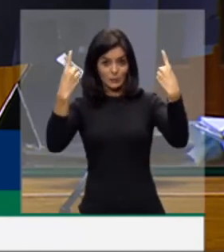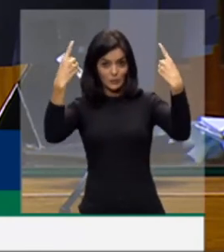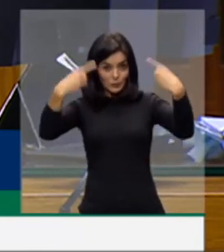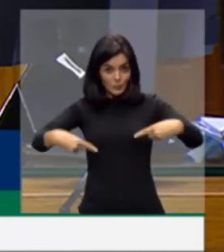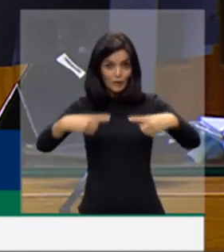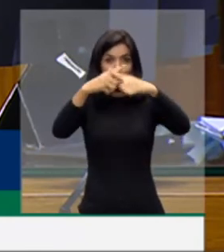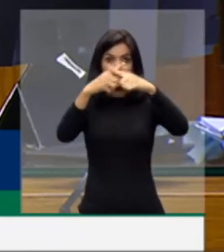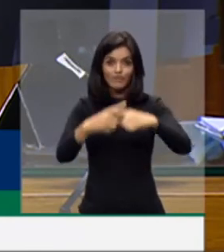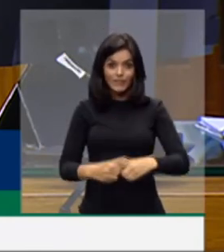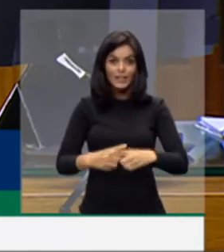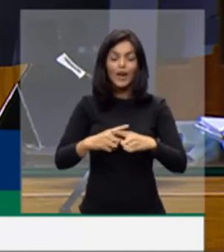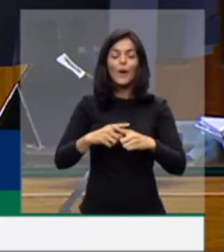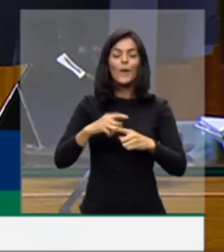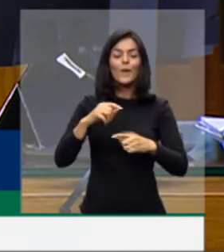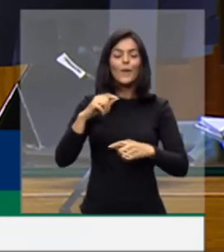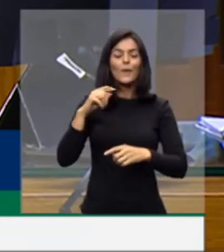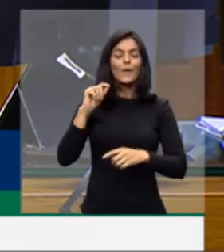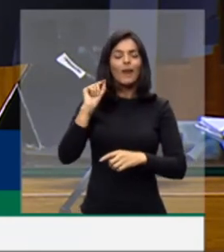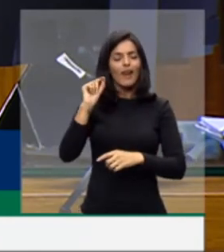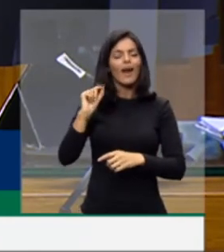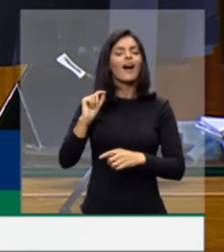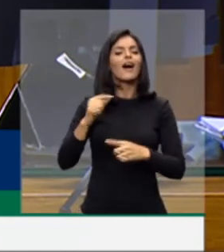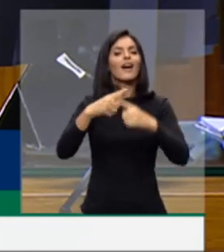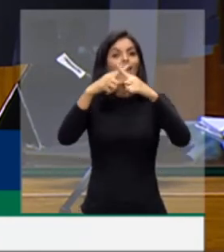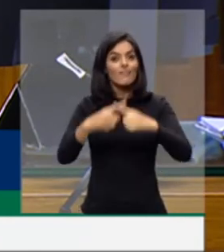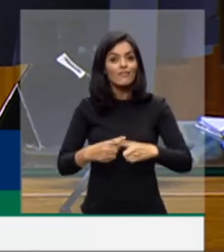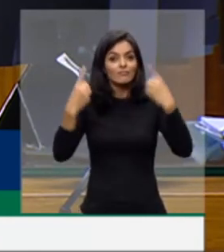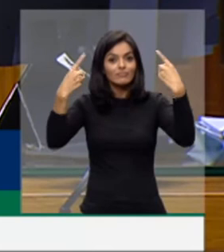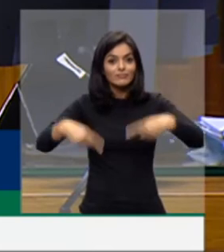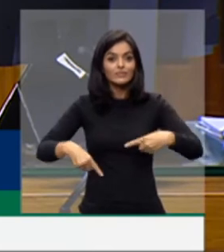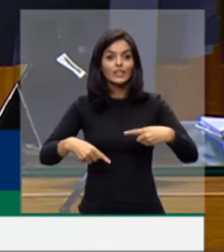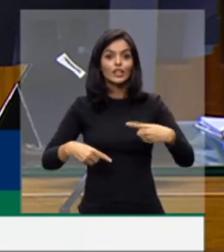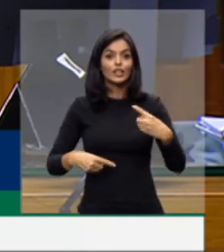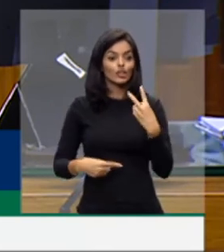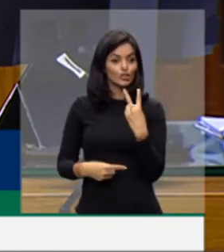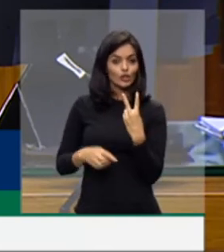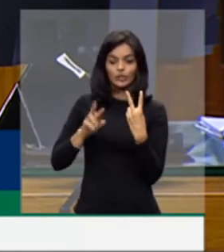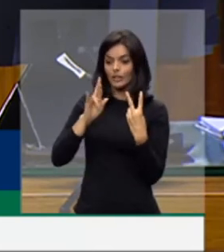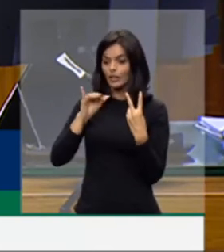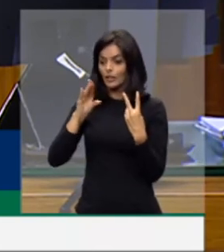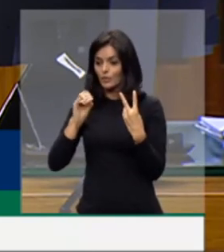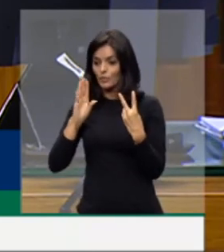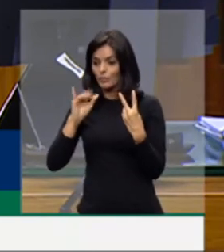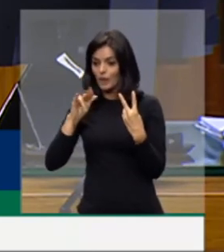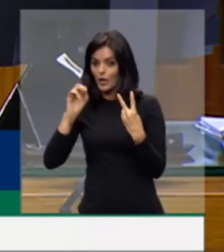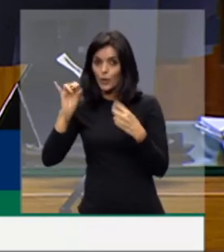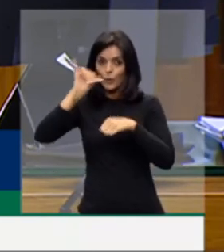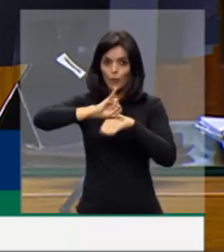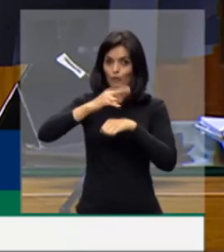PELA PRIMEIRA VEZ VAI TER O SEU TIME DISPUTANDO A GRANDE FINAL DO CAMPEONATO CAPIXABA DE FUTEBOL, QUE POR SINAL VAI